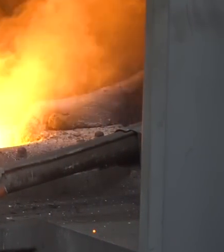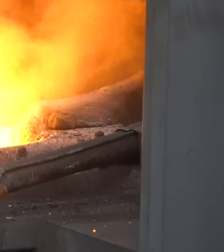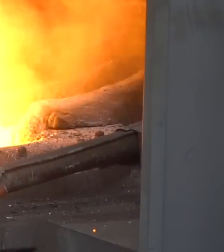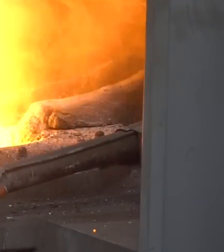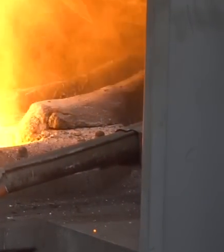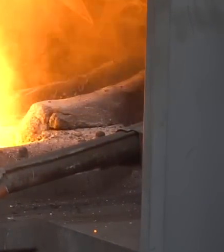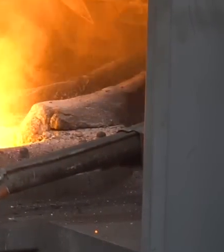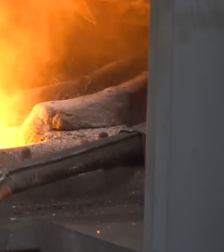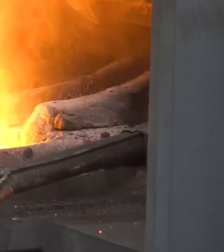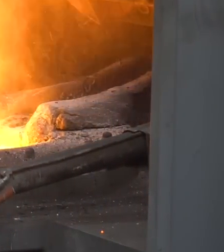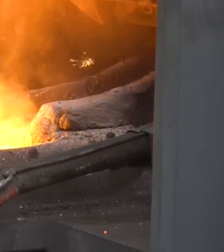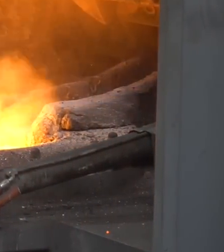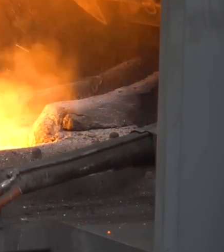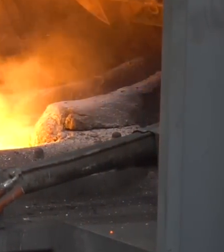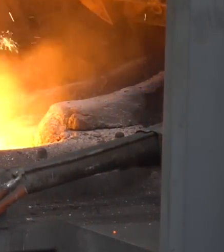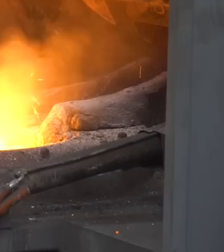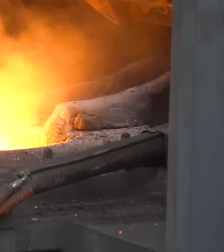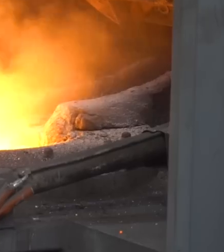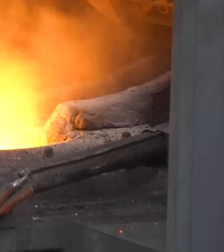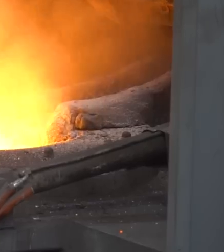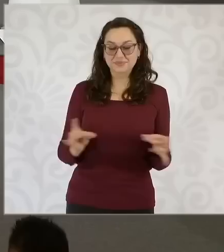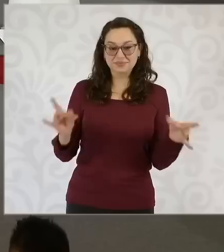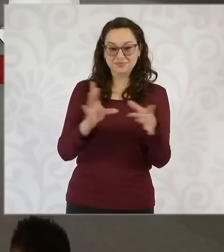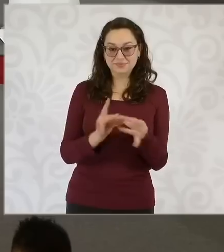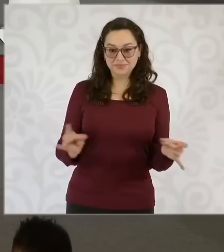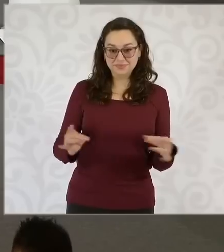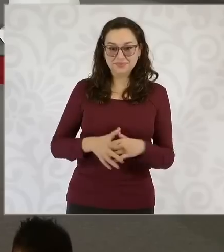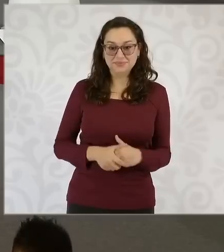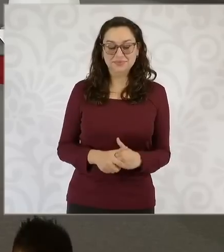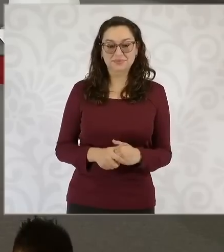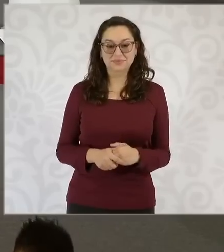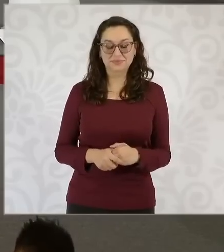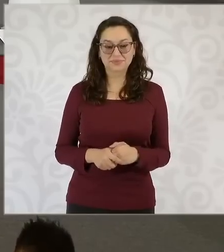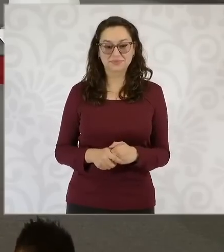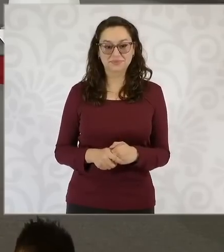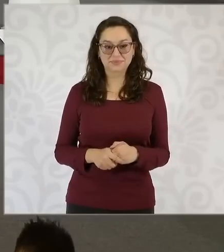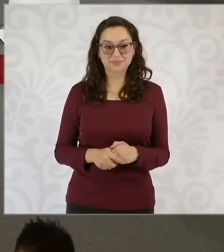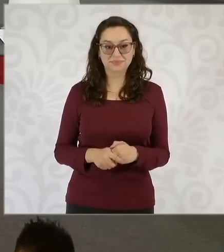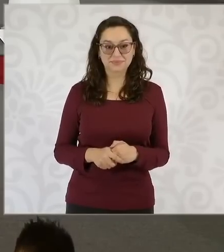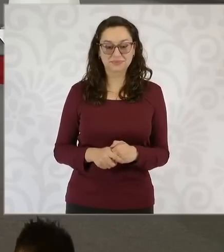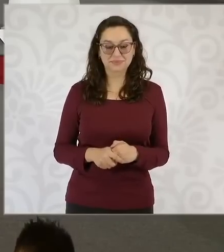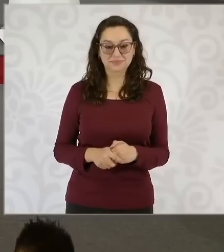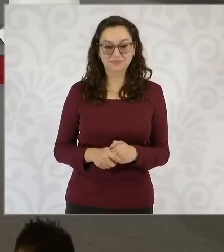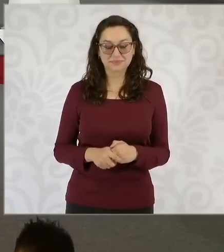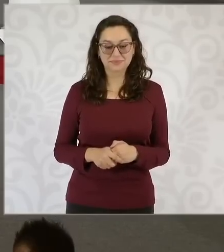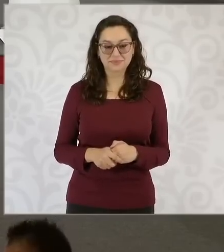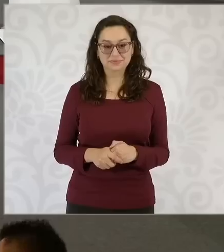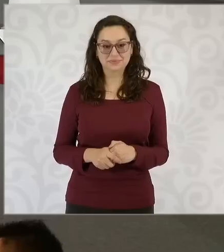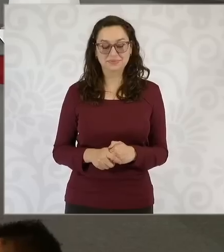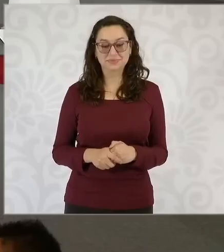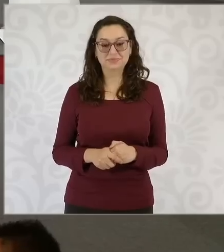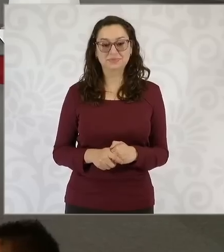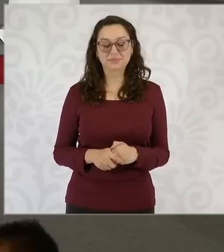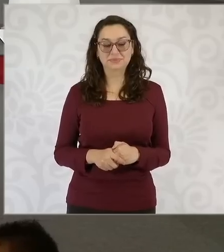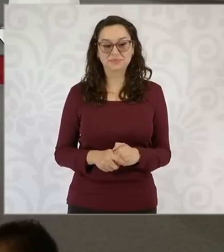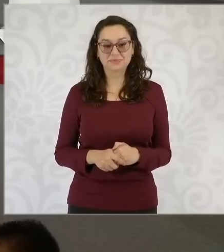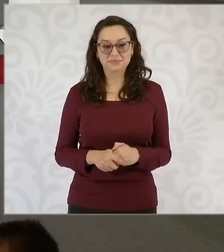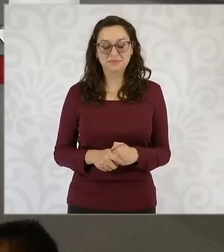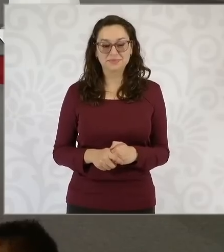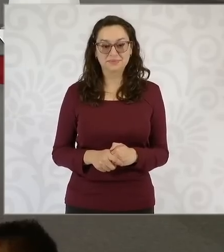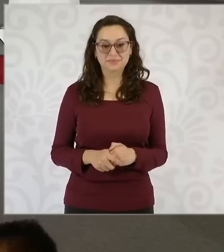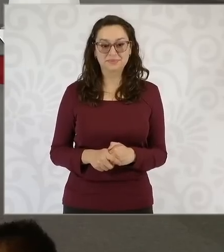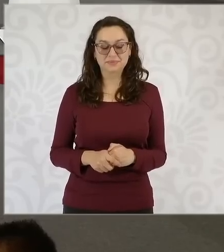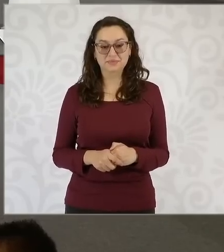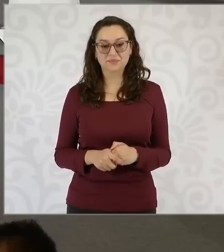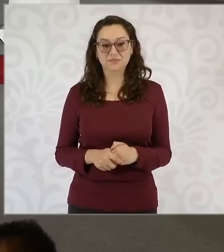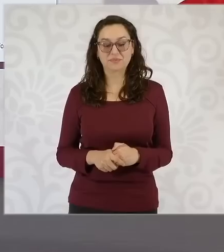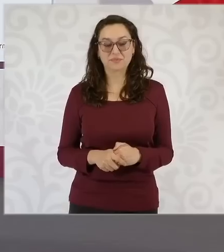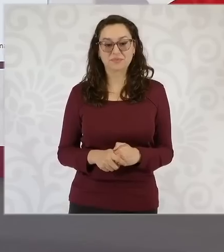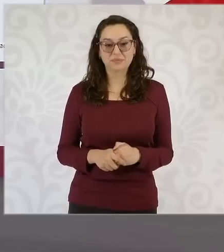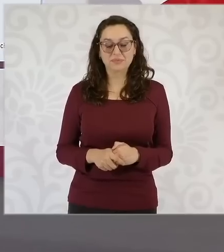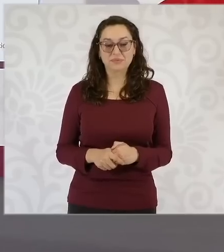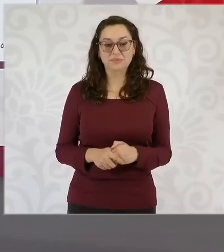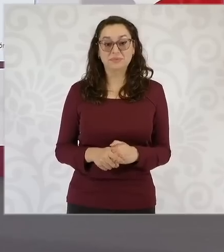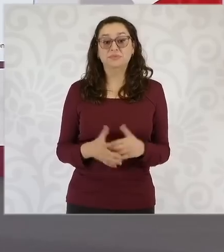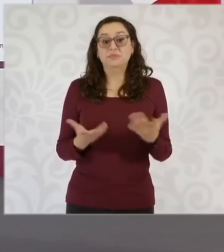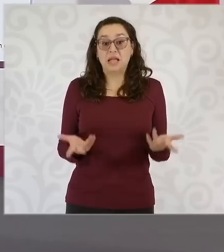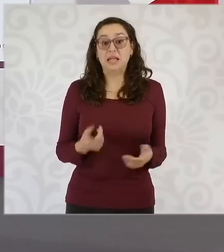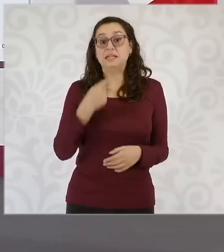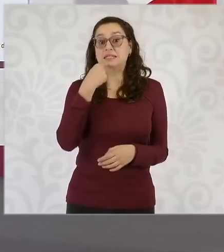Les explico dice la proclamación que se va a aplicar esta tarifa a todos los países es lo